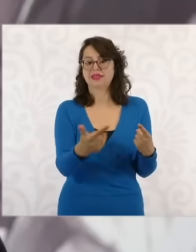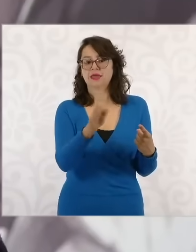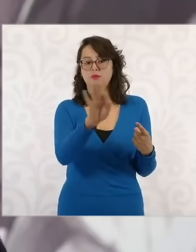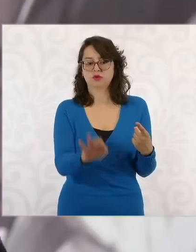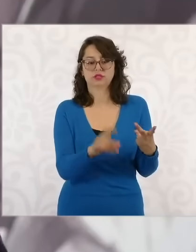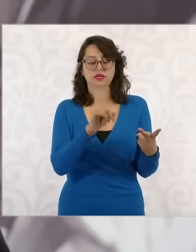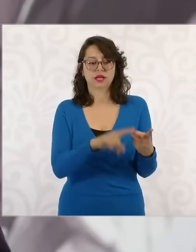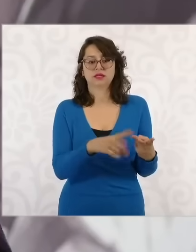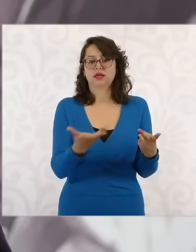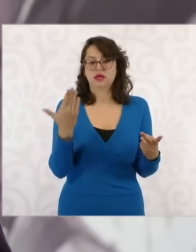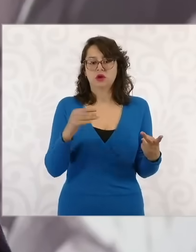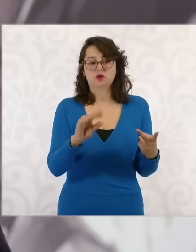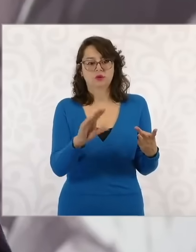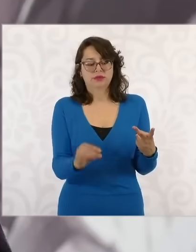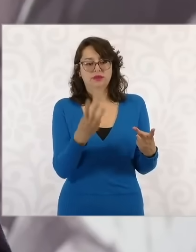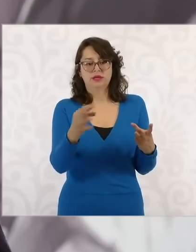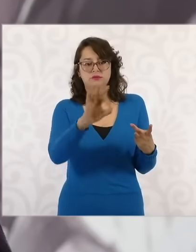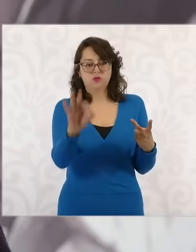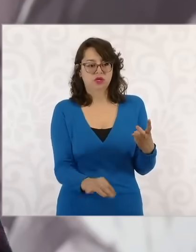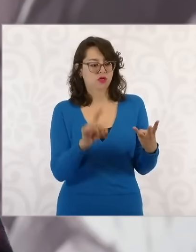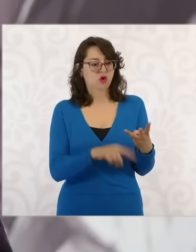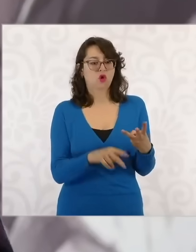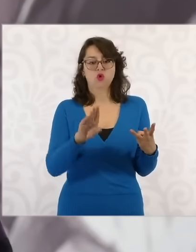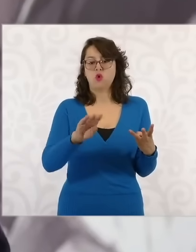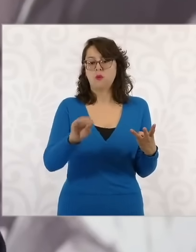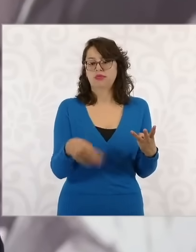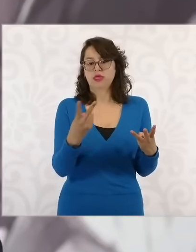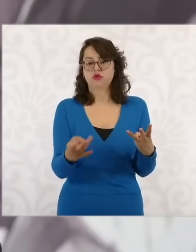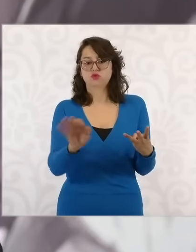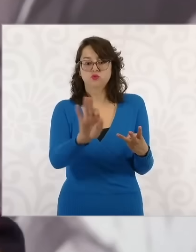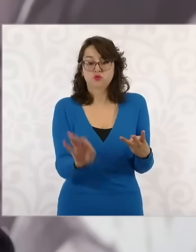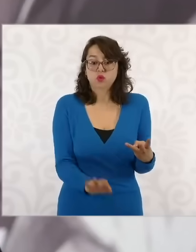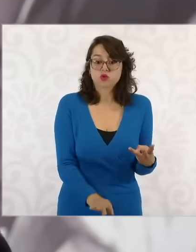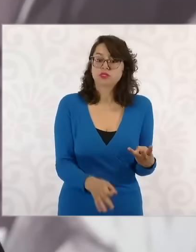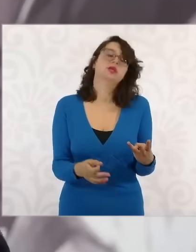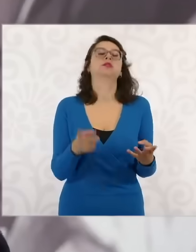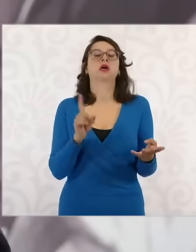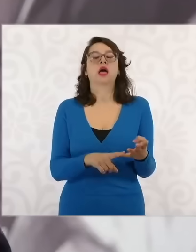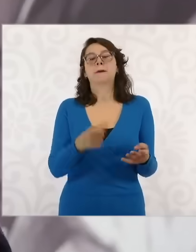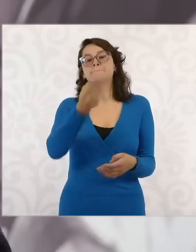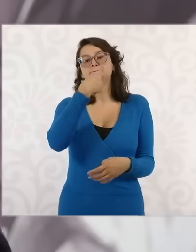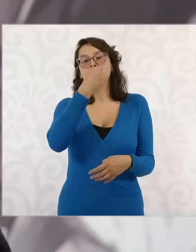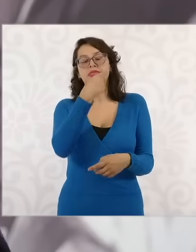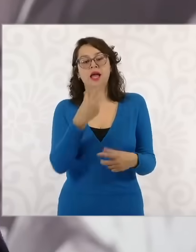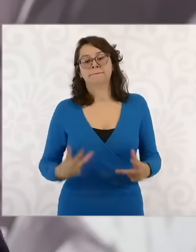mejor que hace algunos meses en 92% de abasto, 96% en oncológicos en particular del INF bienestar,